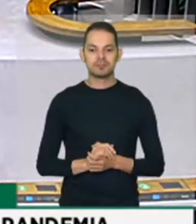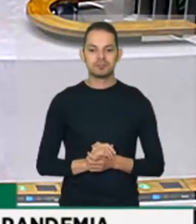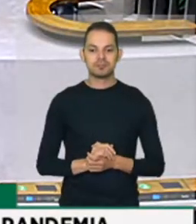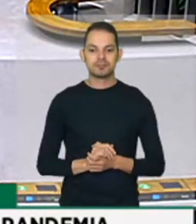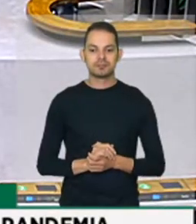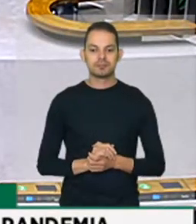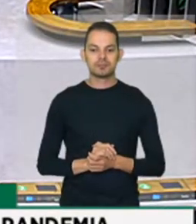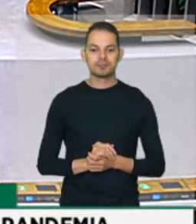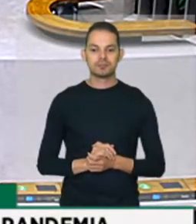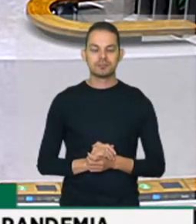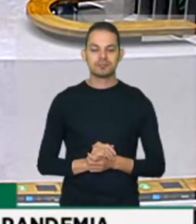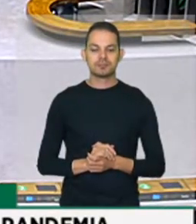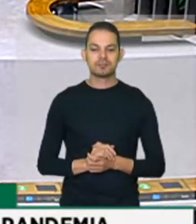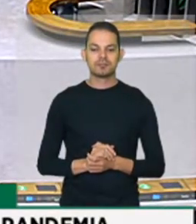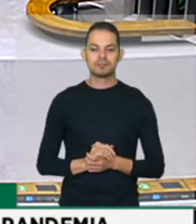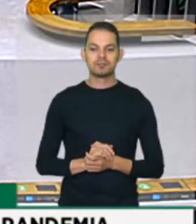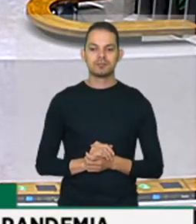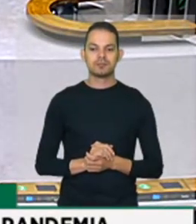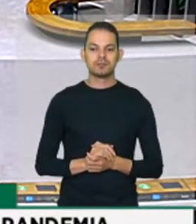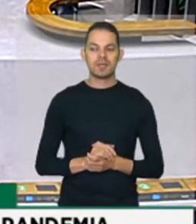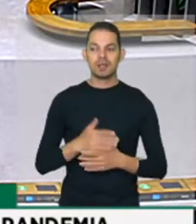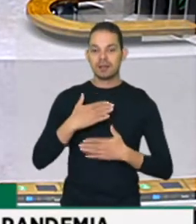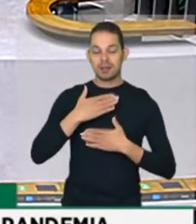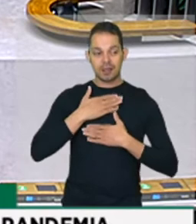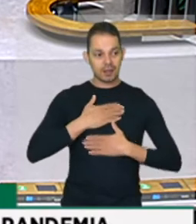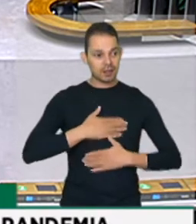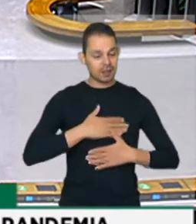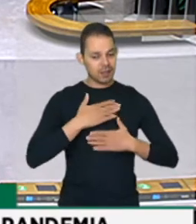SE ENCONTRA... APROVADO. -- [DEPUTADO]: CALMA, DEPUTADO, JÁ FALOU TANTO COMO AUTOR DESSE PROJETO. APROVADO